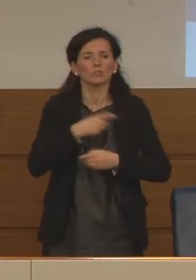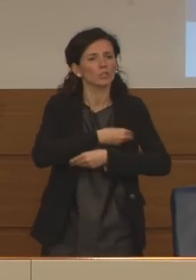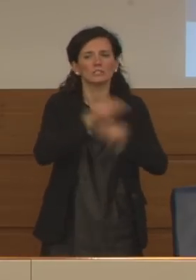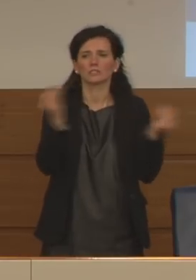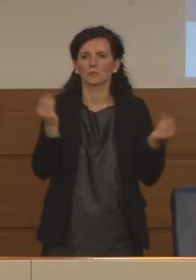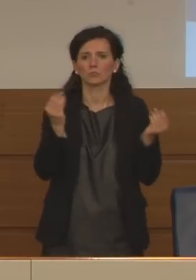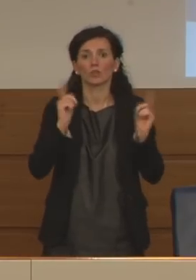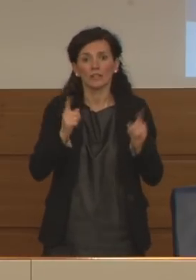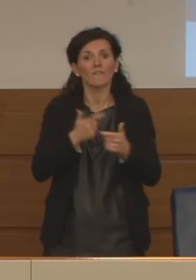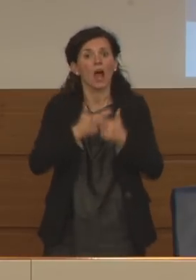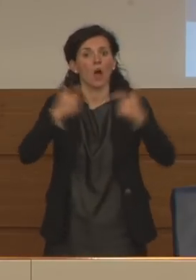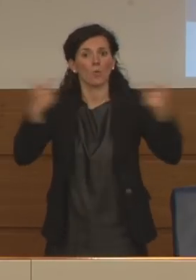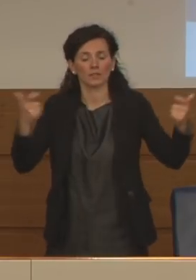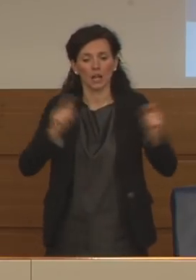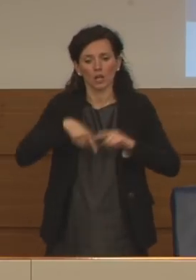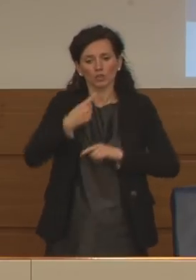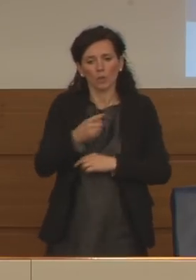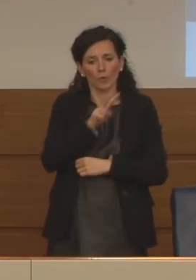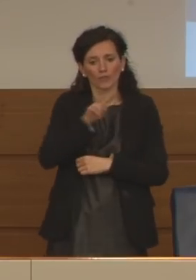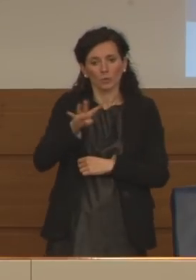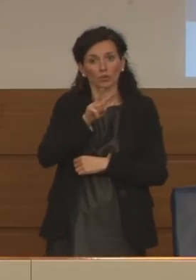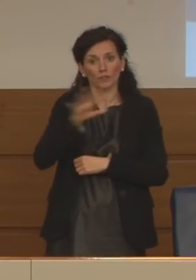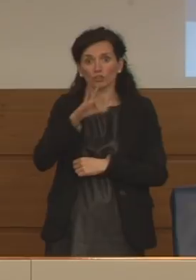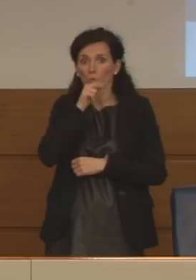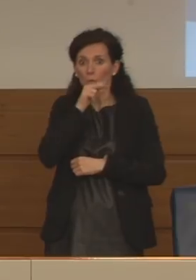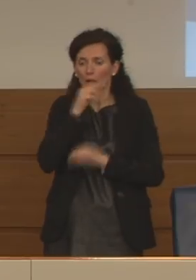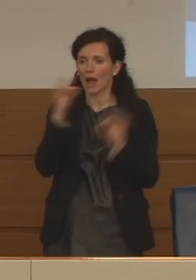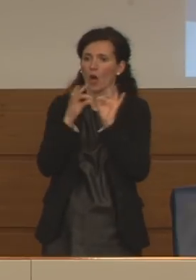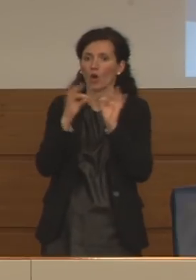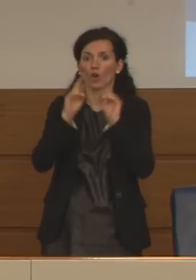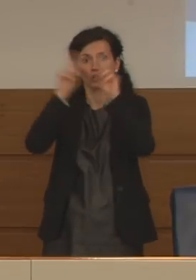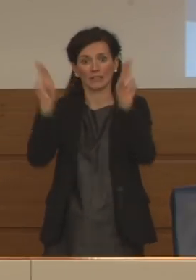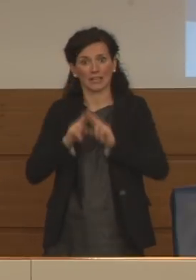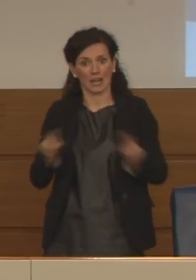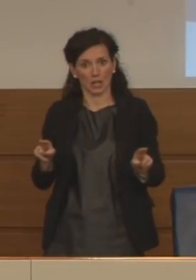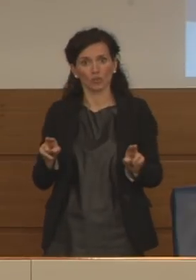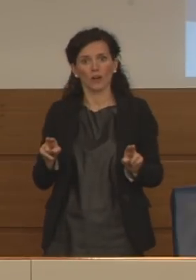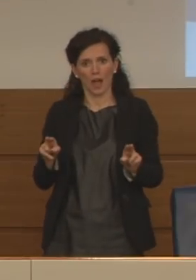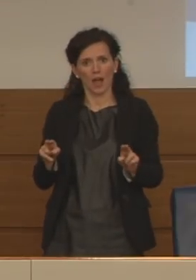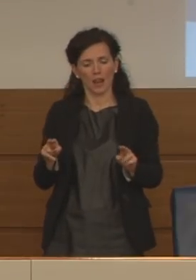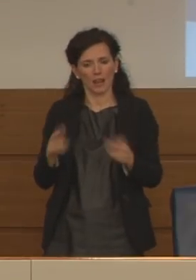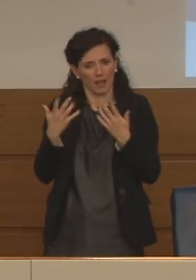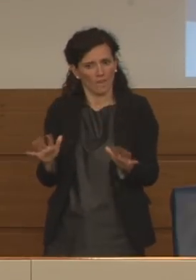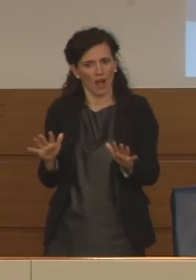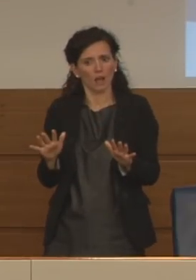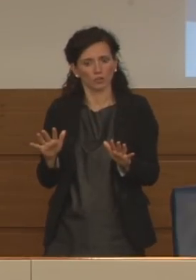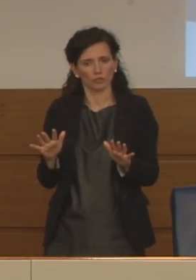Dopo il 24-25 marzo, anche per gli accordi internazionali fatti, questo